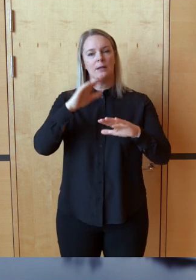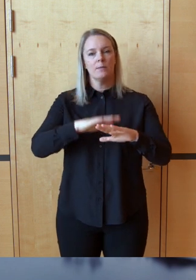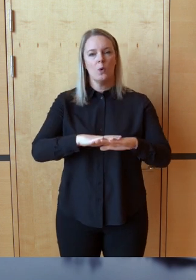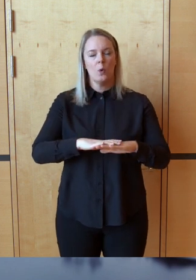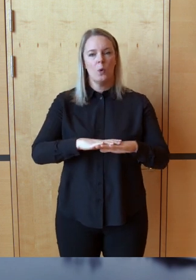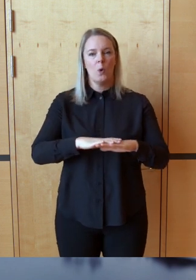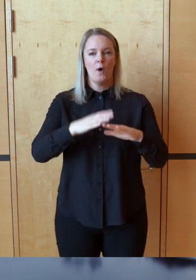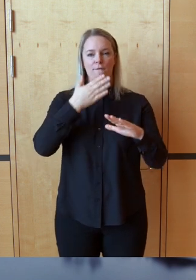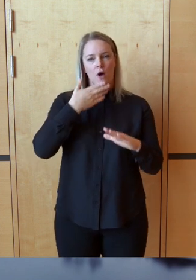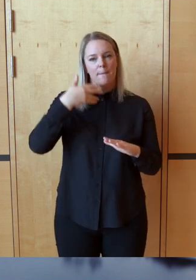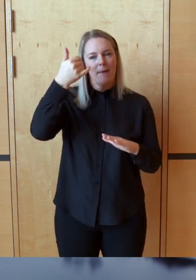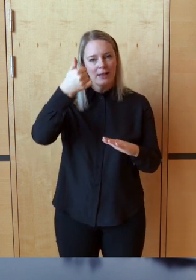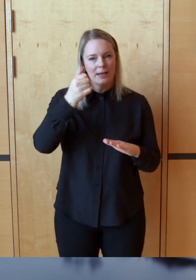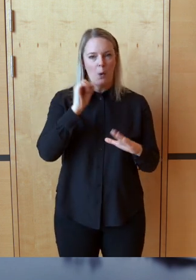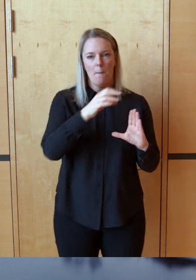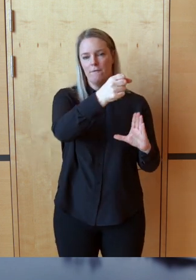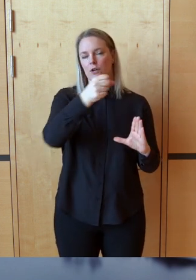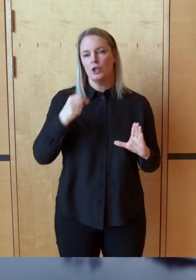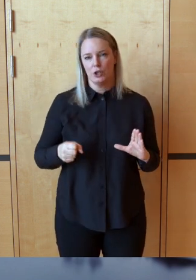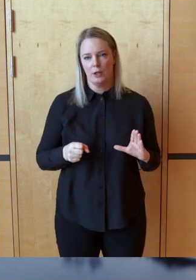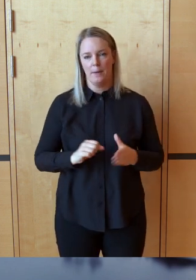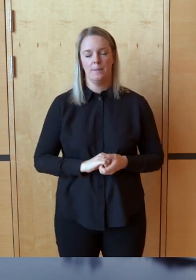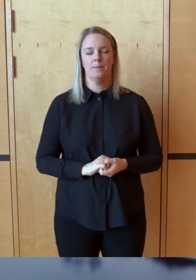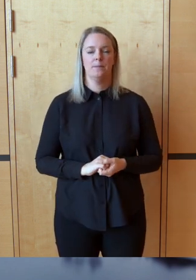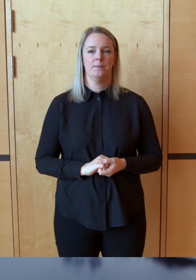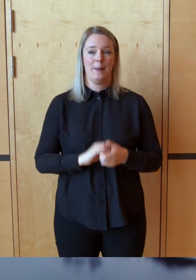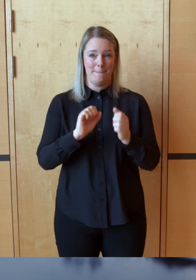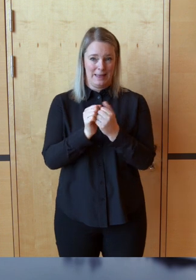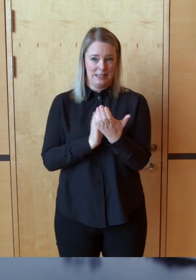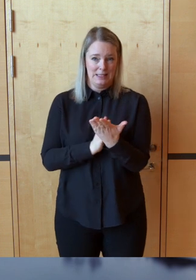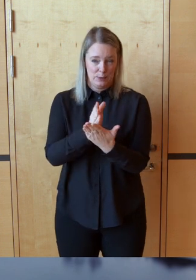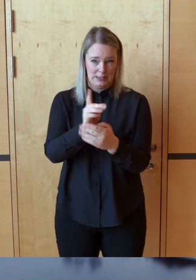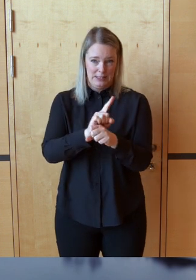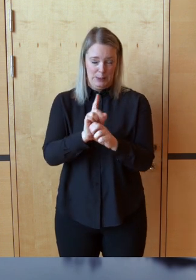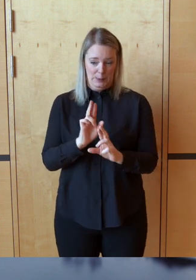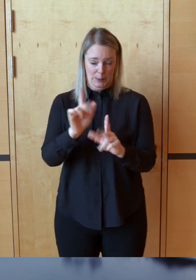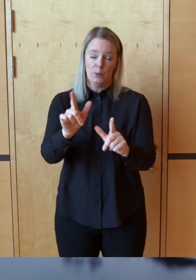De förbättringar som kommer att ske Men snittet blir aningen sämre håller med